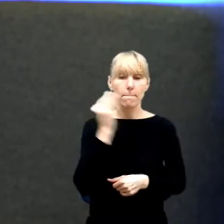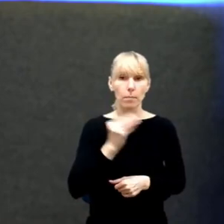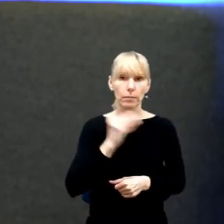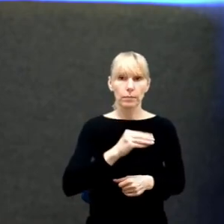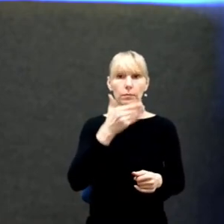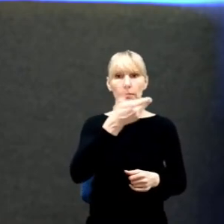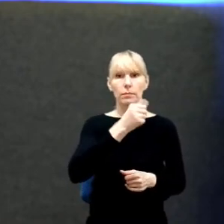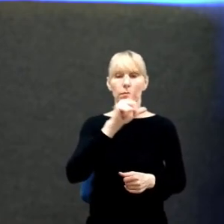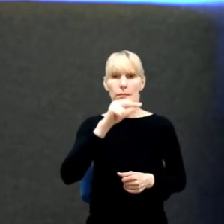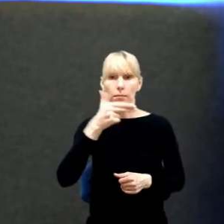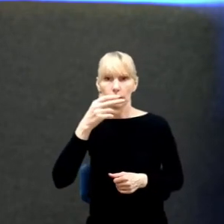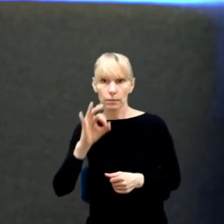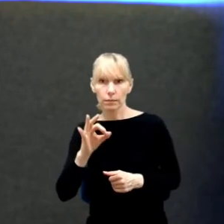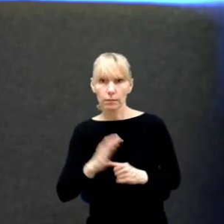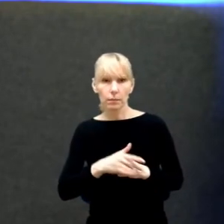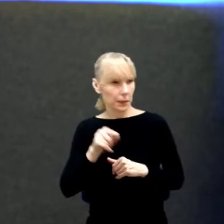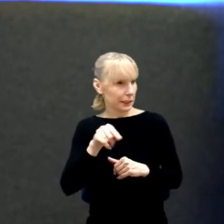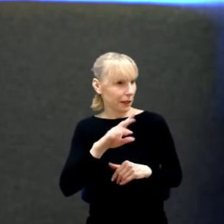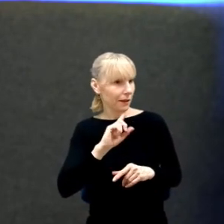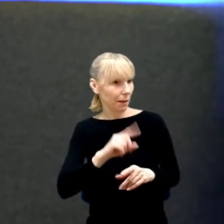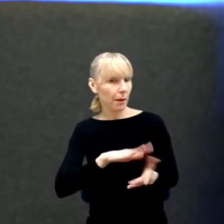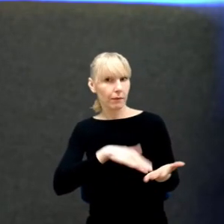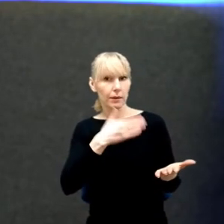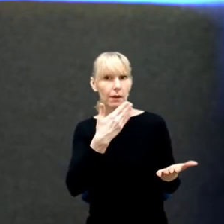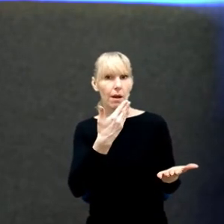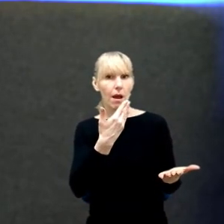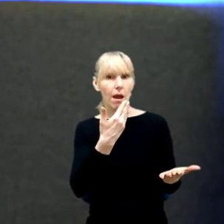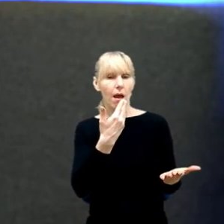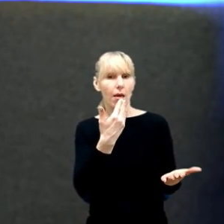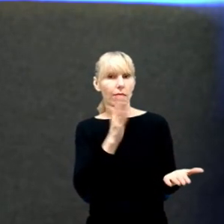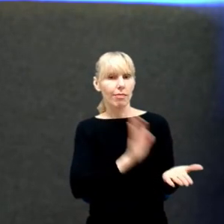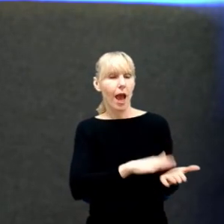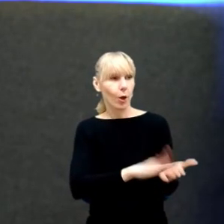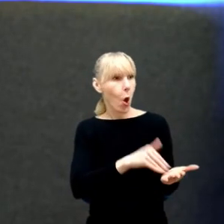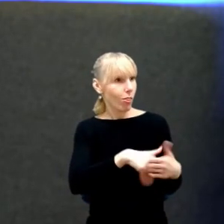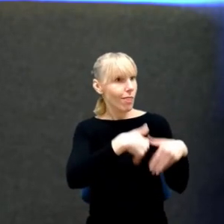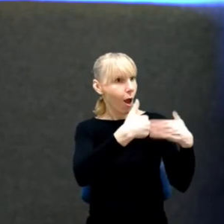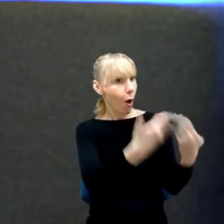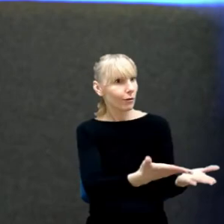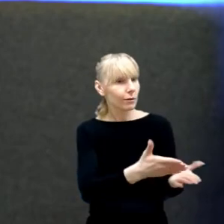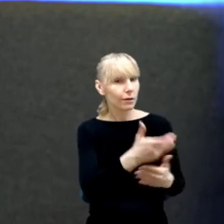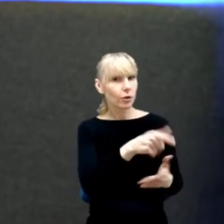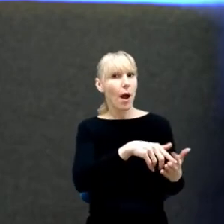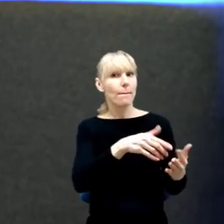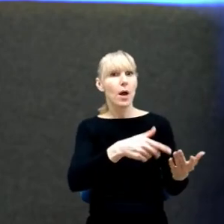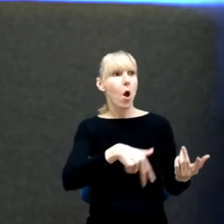dostanie za to, że tam taki ruch inwestycyjny, ale to są wszystko właśnie inwestycje pod, znaczy wszystko, może nie wszystko,